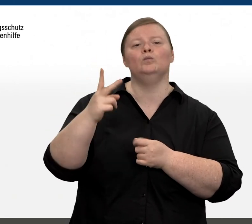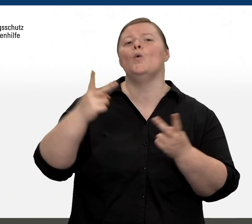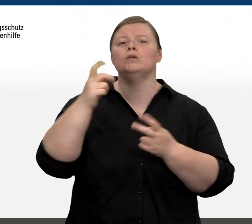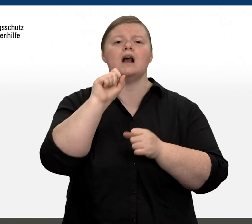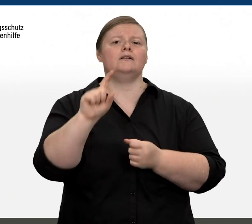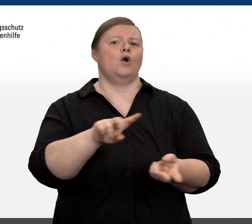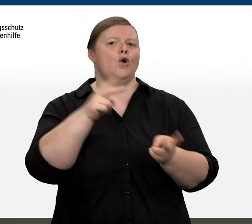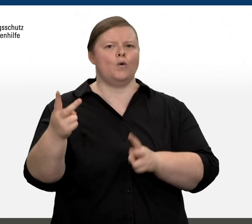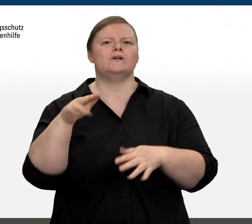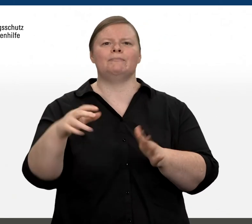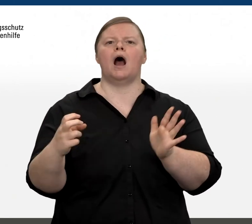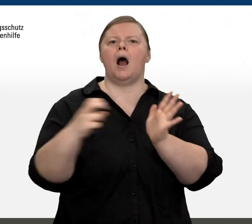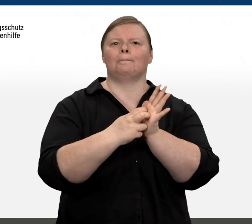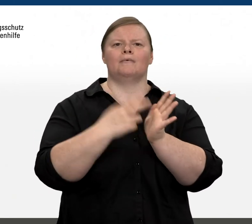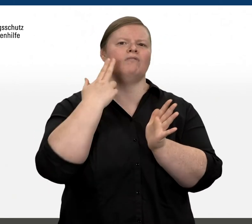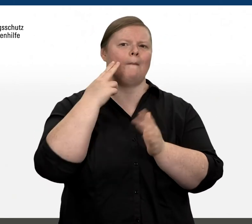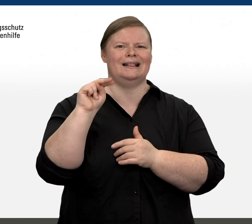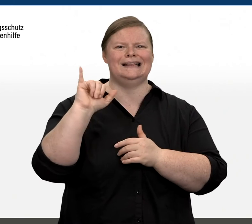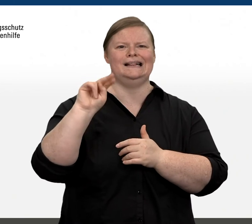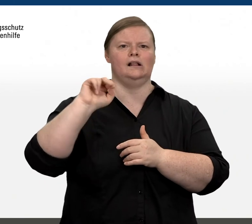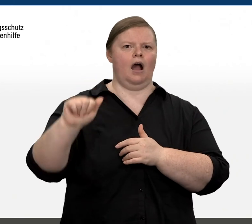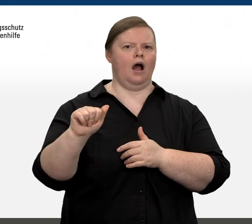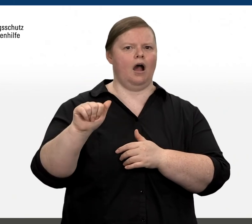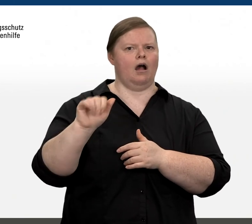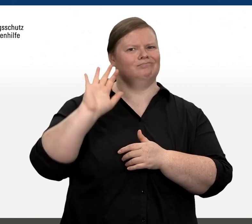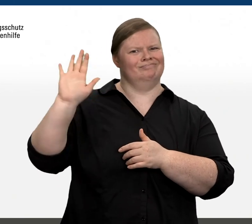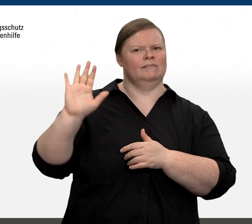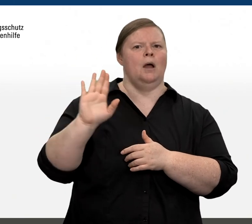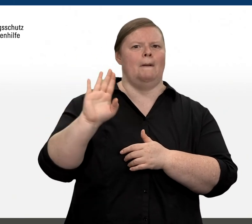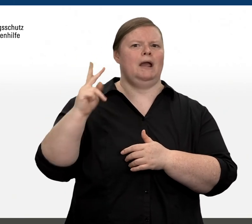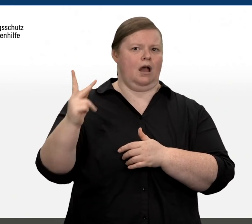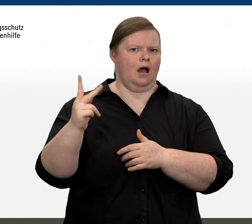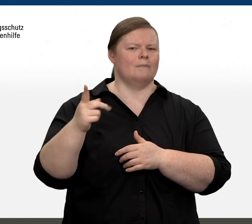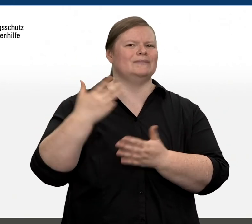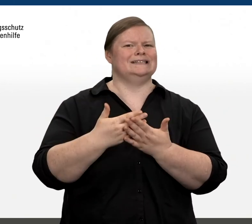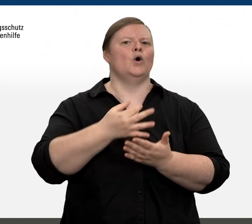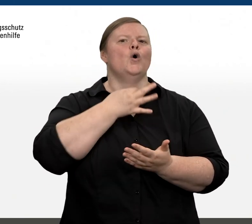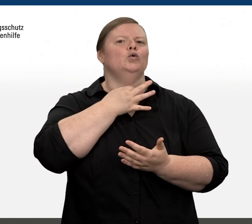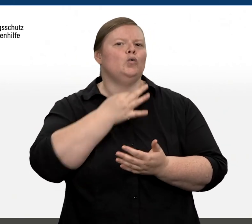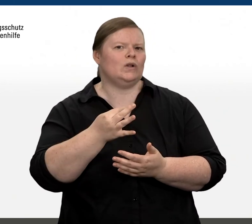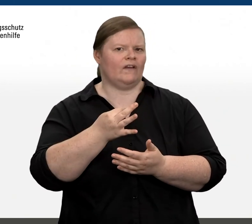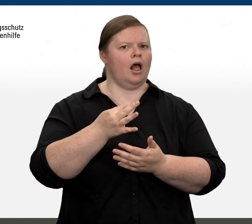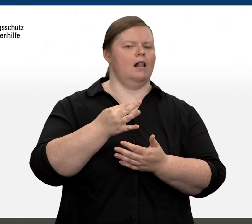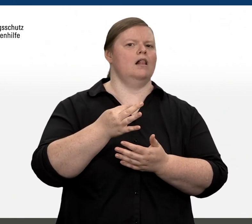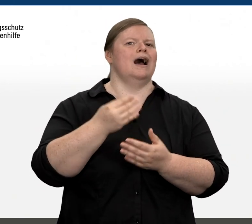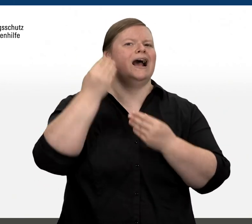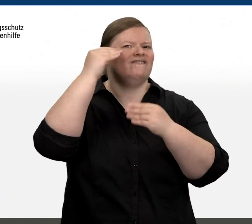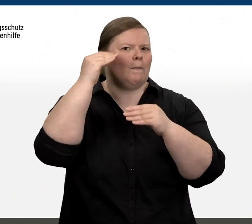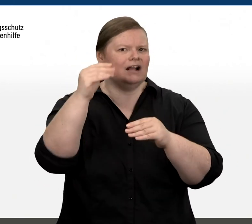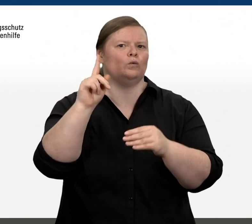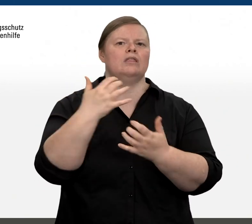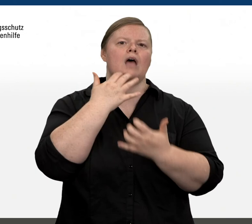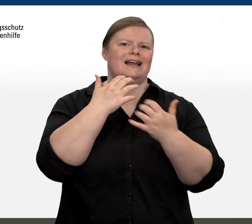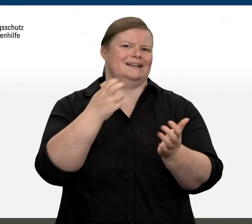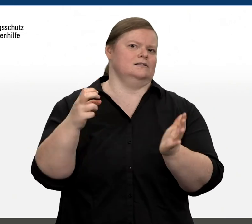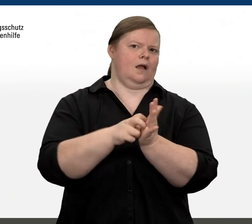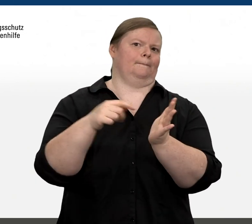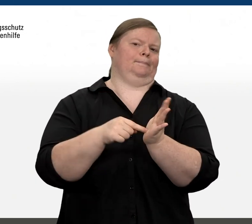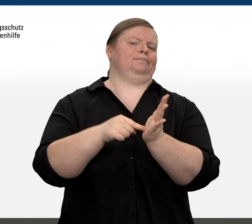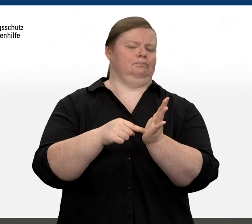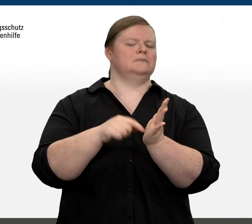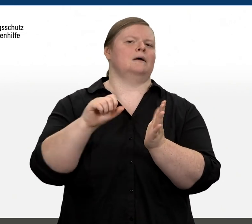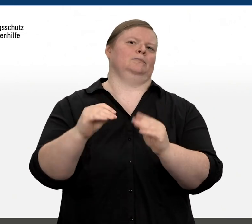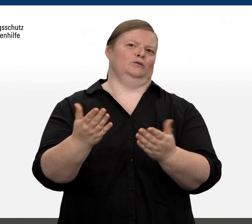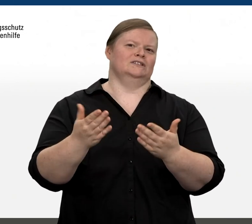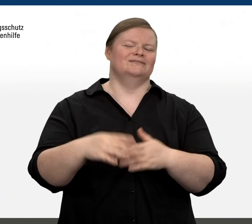die Notfall-Informations- und Nachrichten-App NINA des BBK.